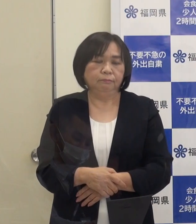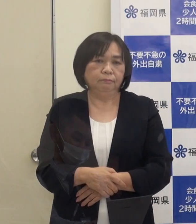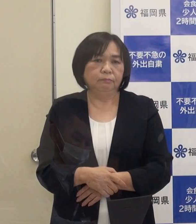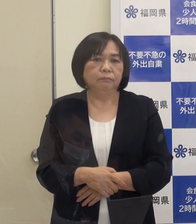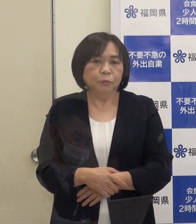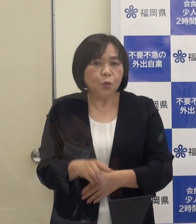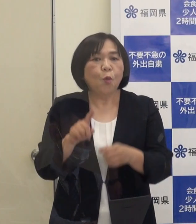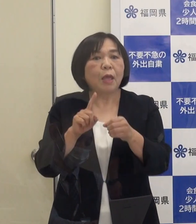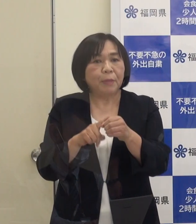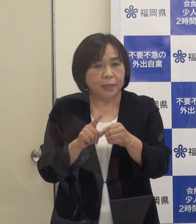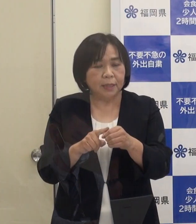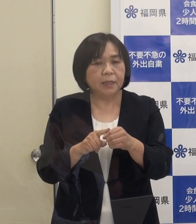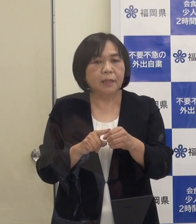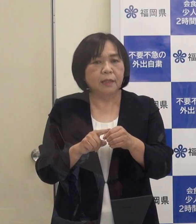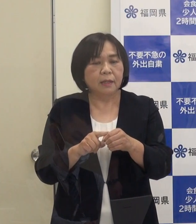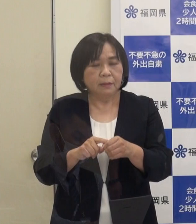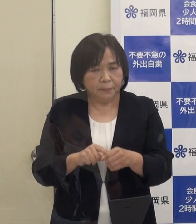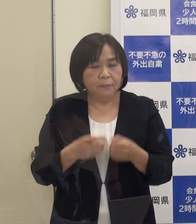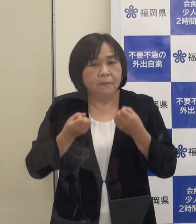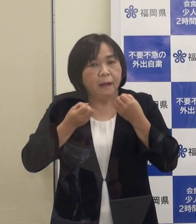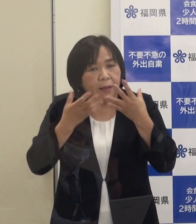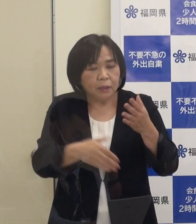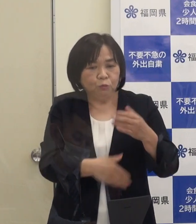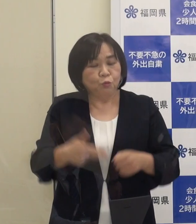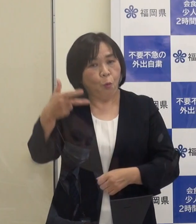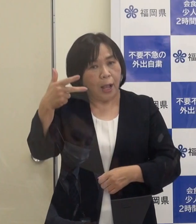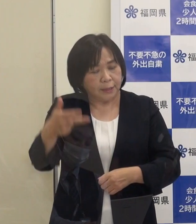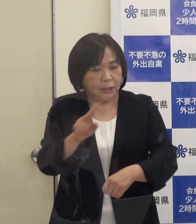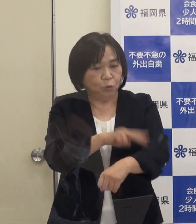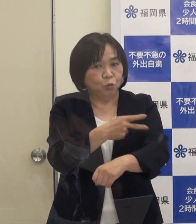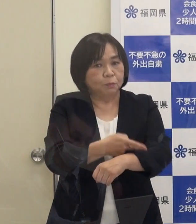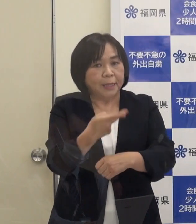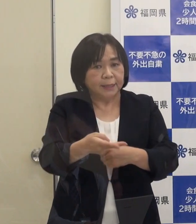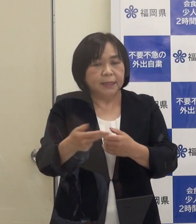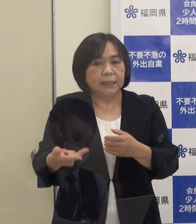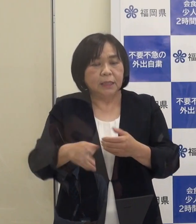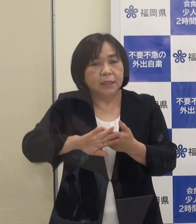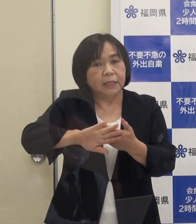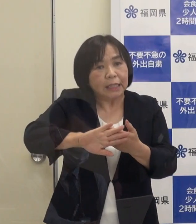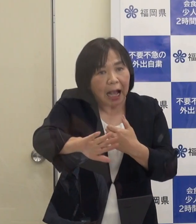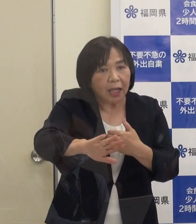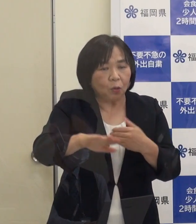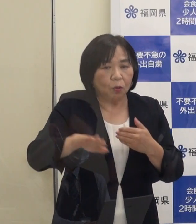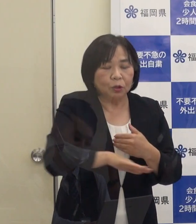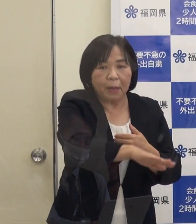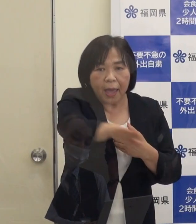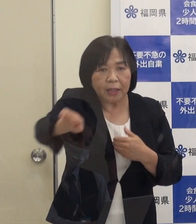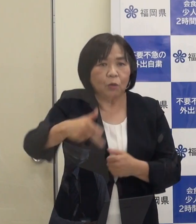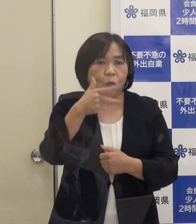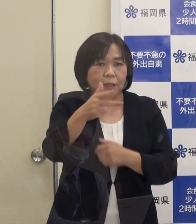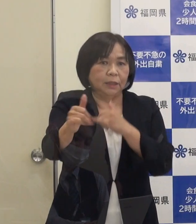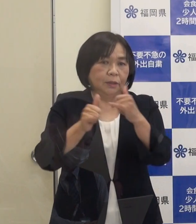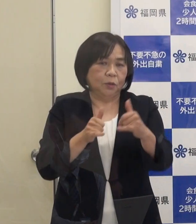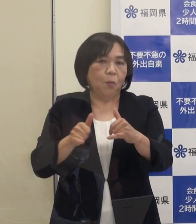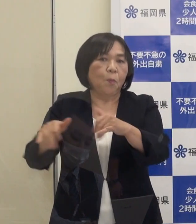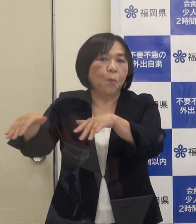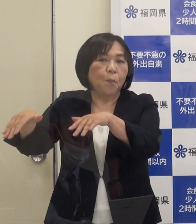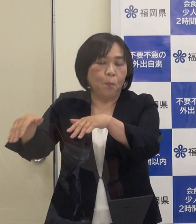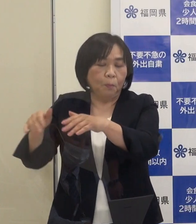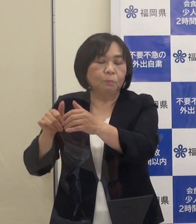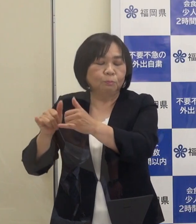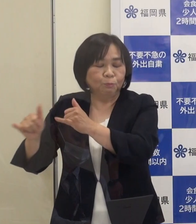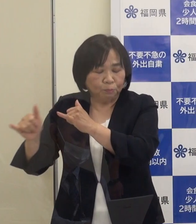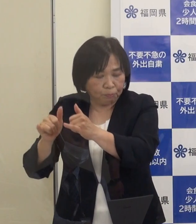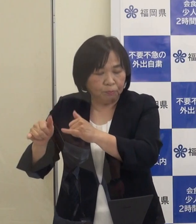このため 新たに福岡市 久留米市以外の全ての市町村の飲食店についても